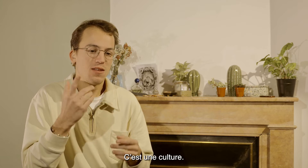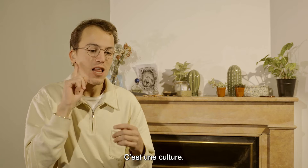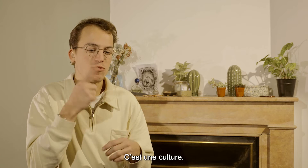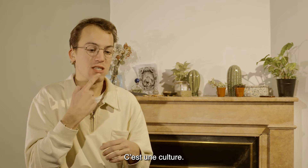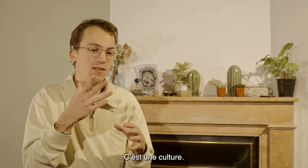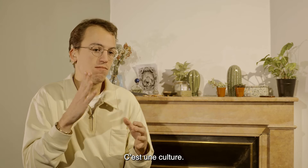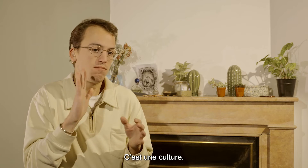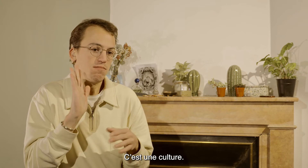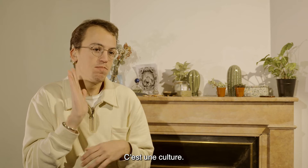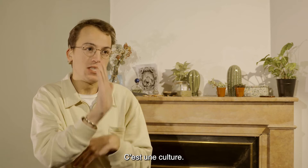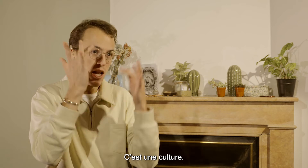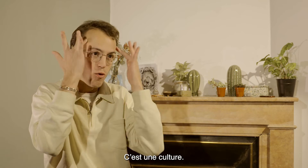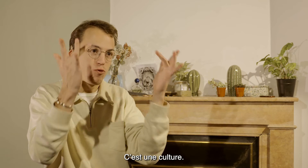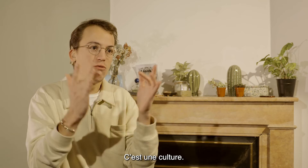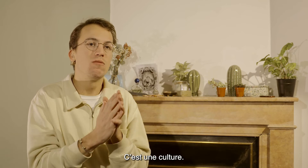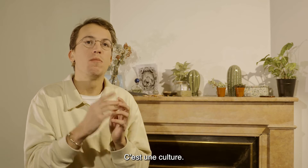C’est une culture.